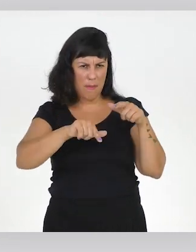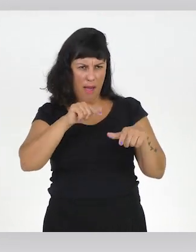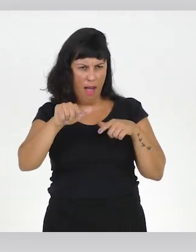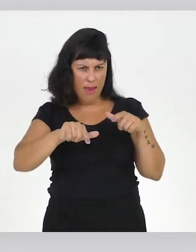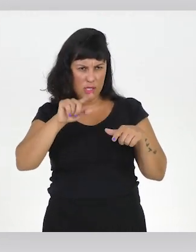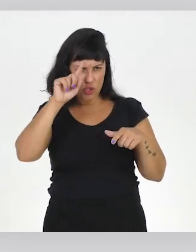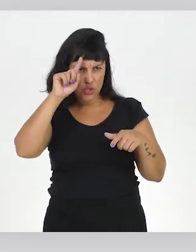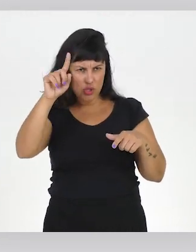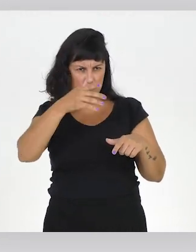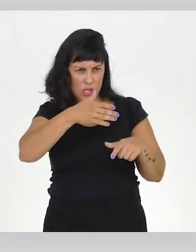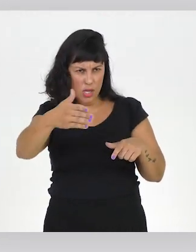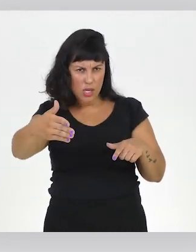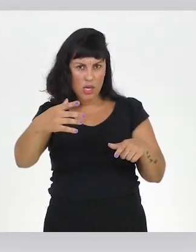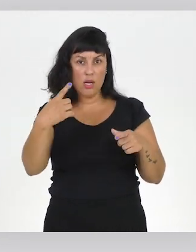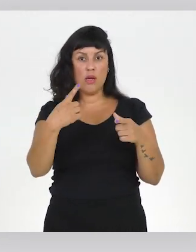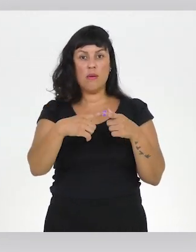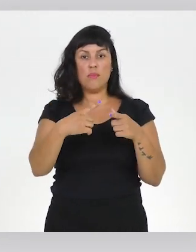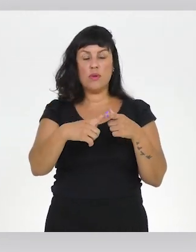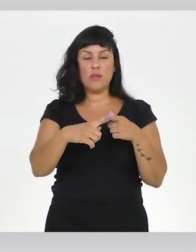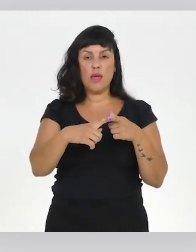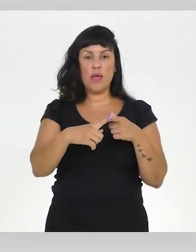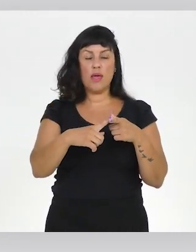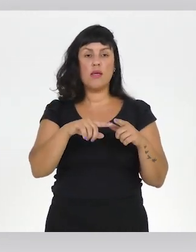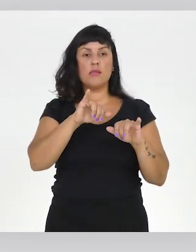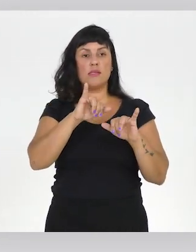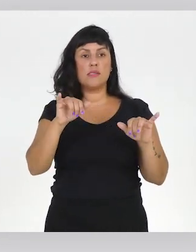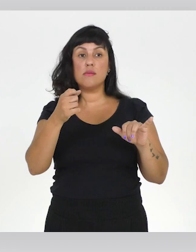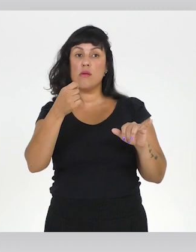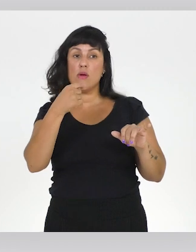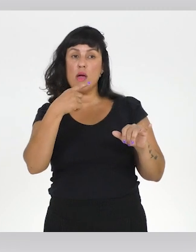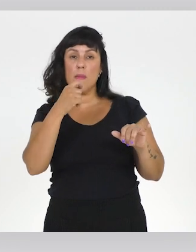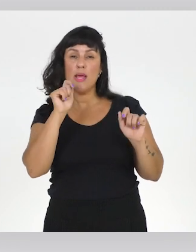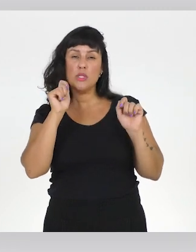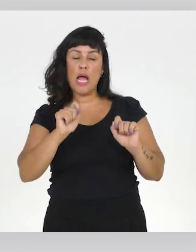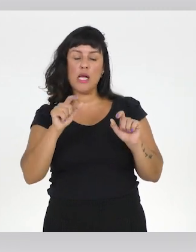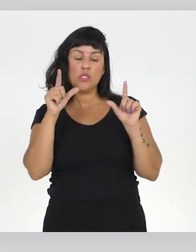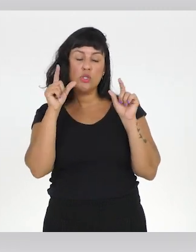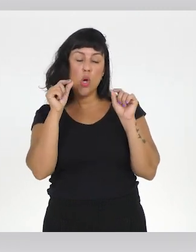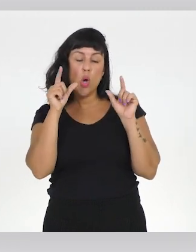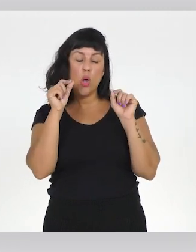ou efeito colateral de dar sono, ele não vai prescrever um determinado